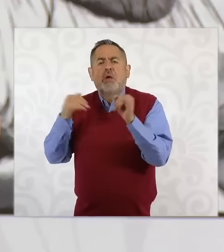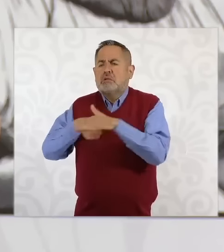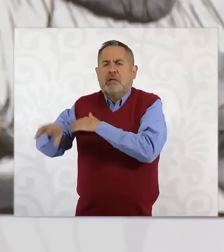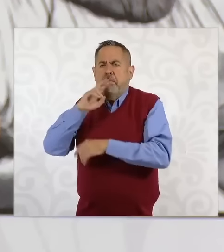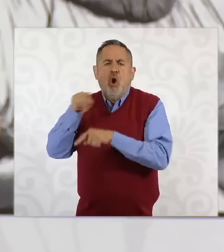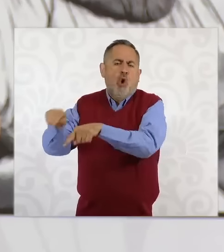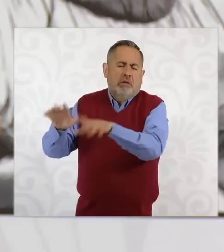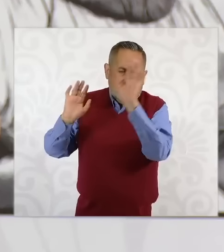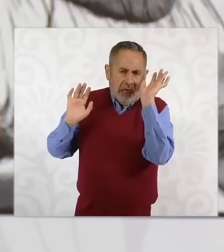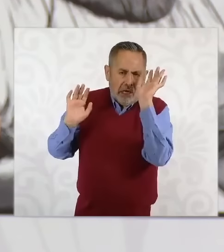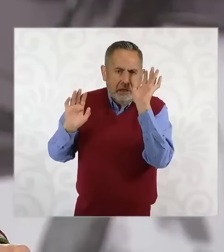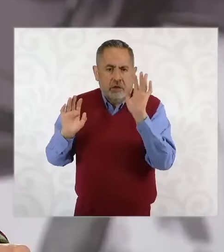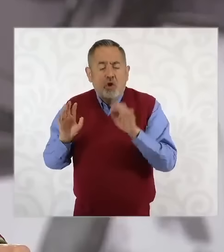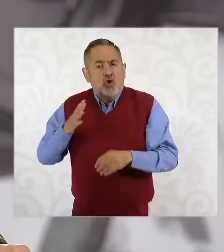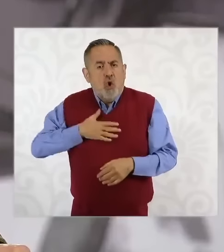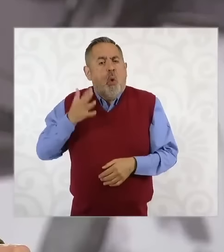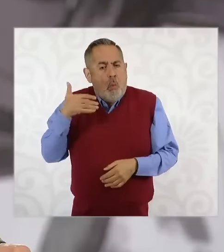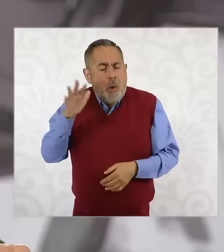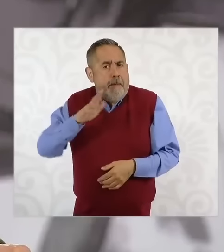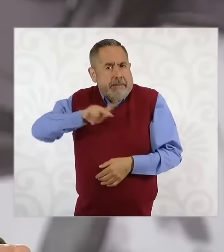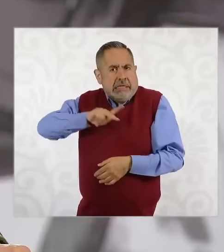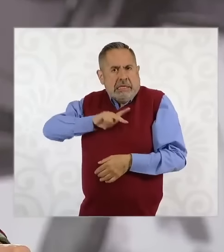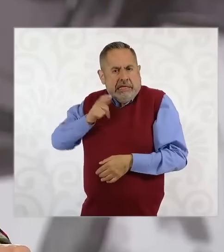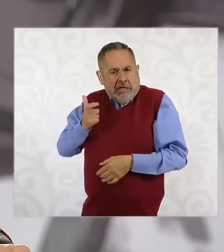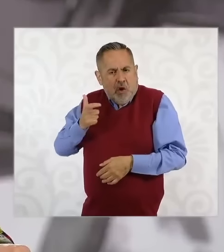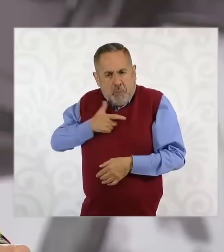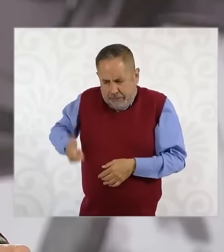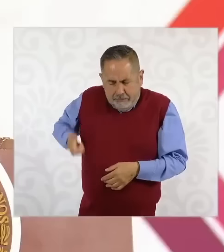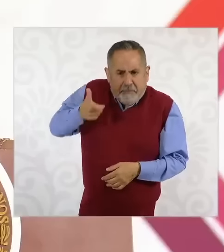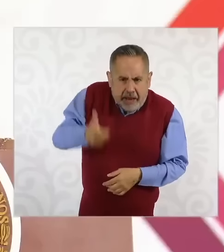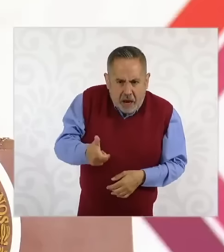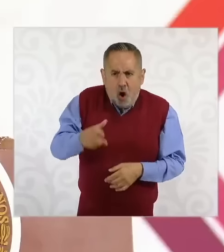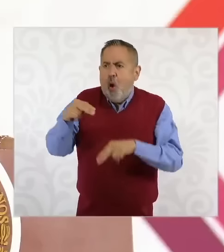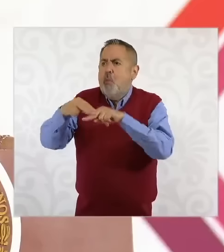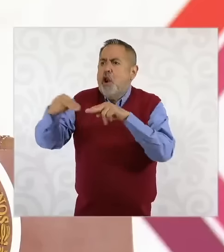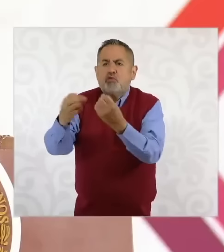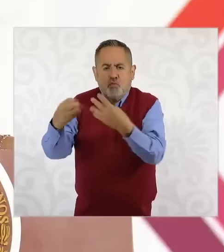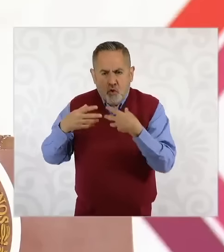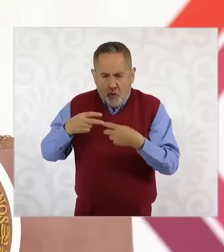eh, aunque lo pudiera haber pagado con mi dinero, aunque me hayan regalado el boleto, me parece que